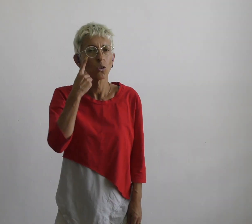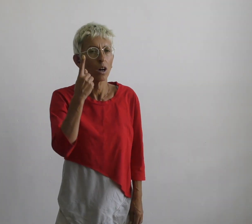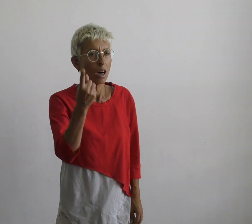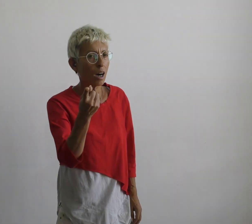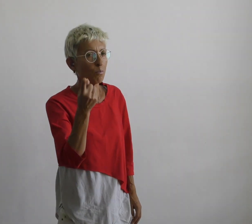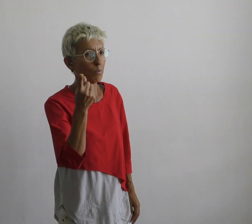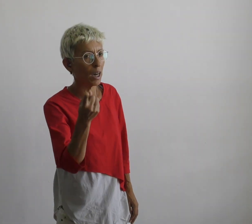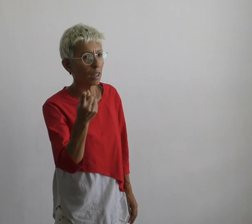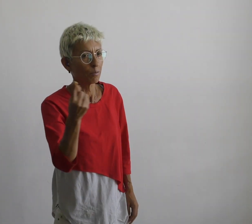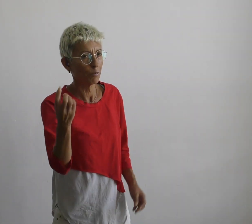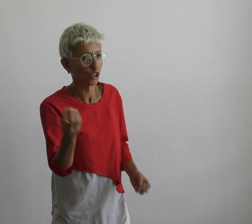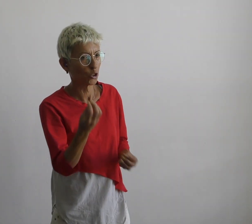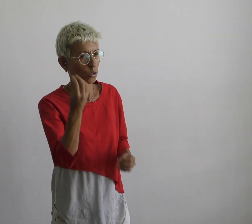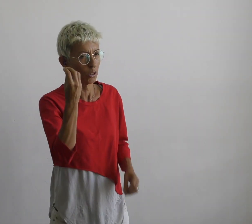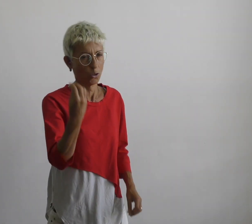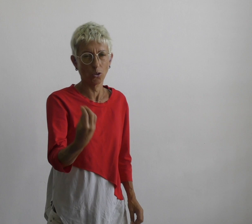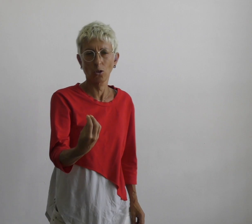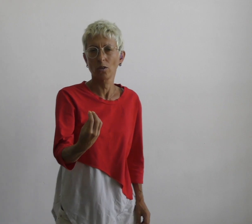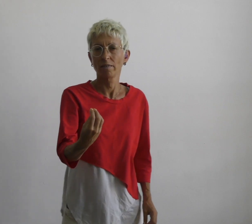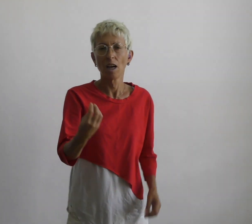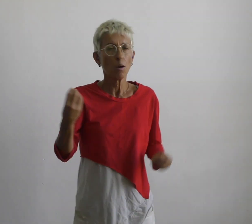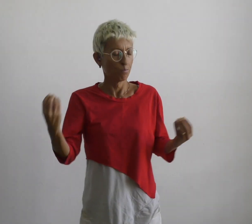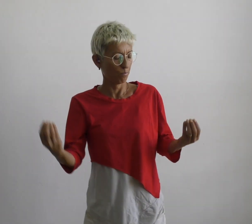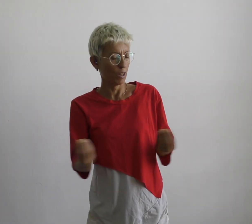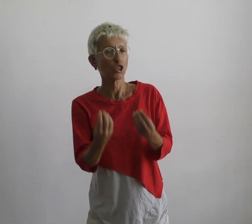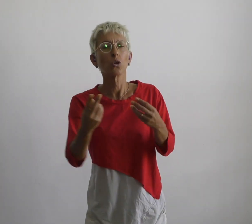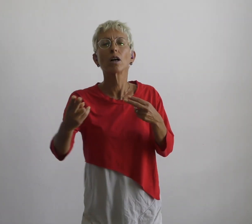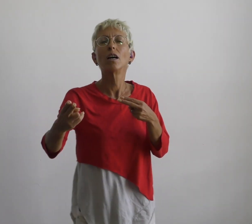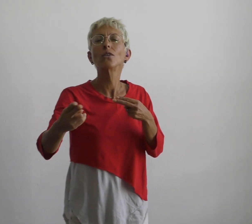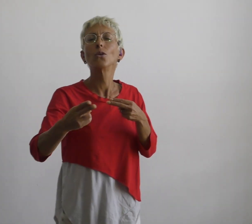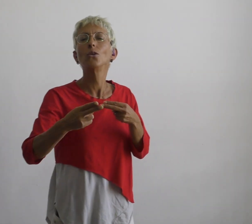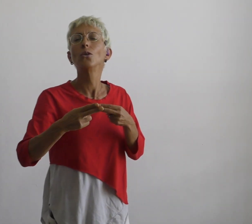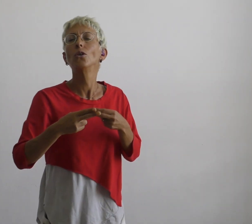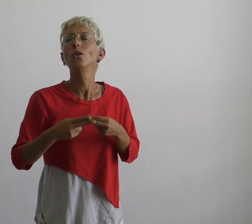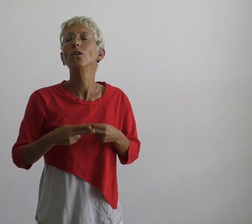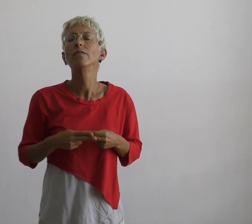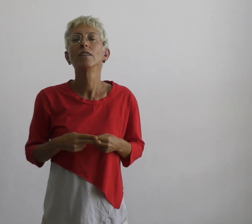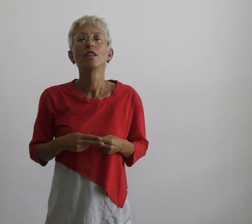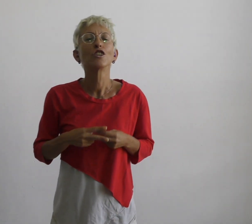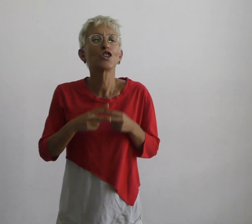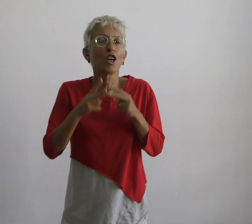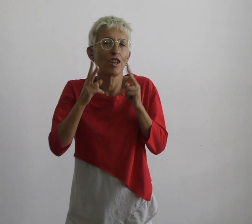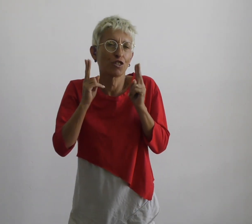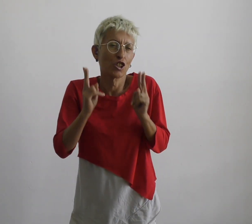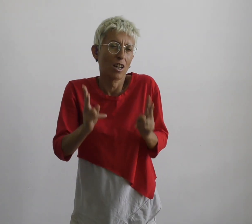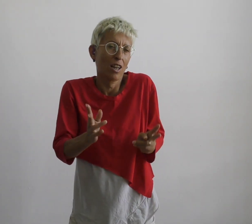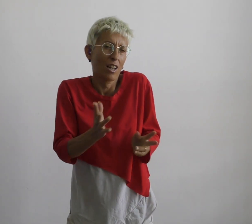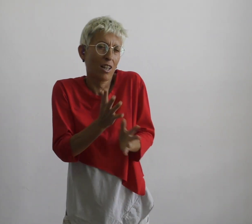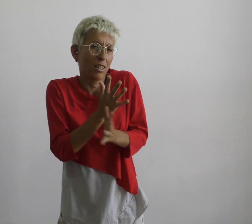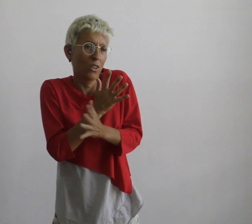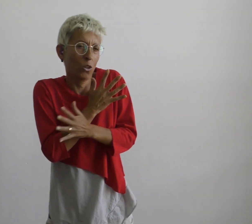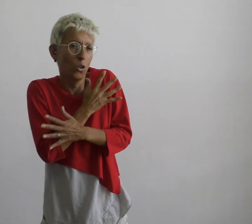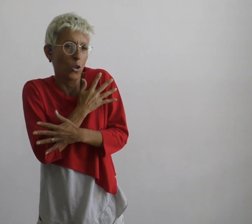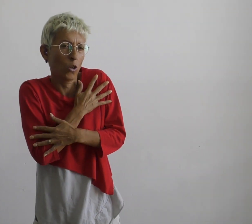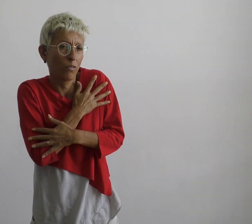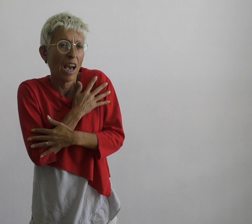אני רואה בך משהו טוב משהו קרוב שאפשר לאהוב